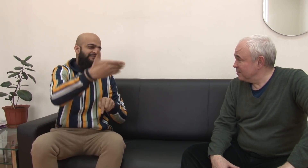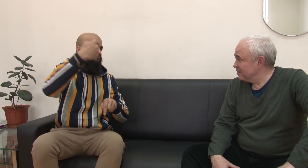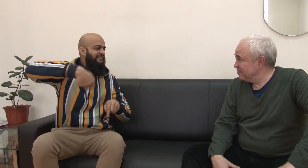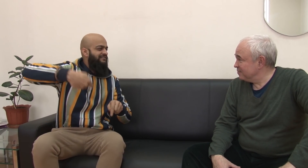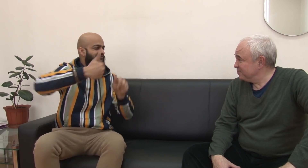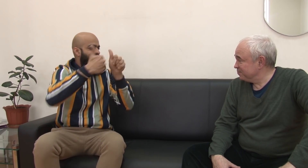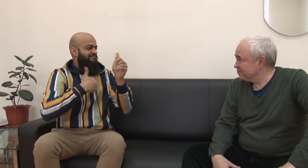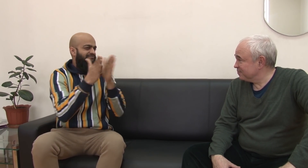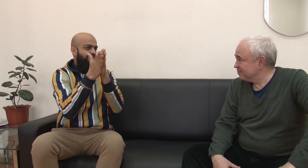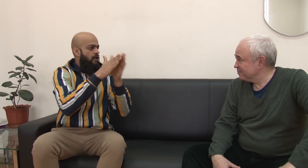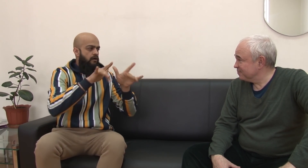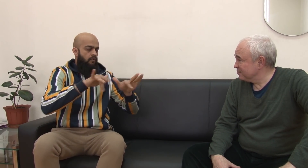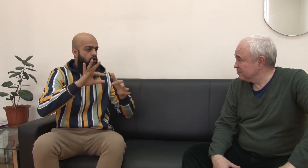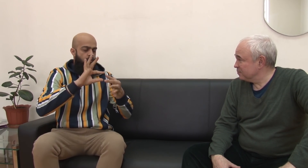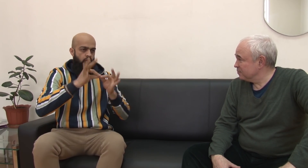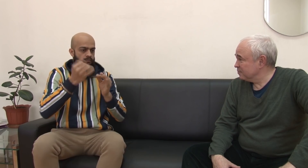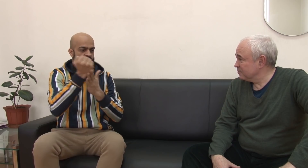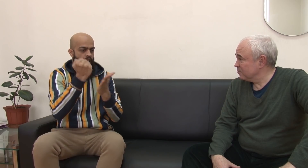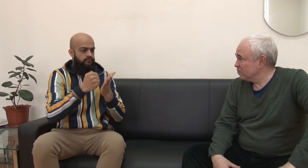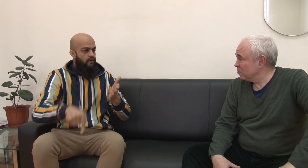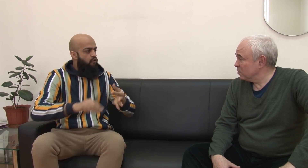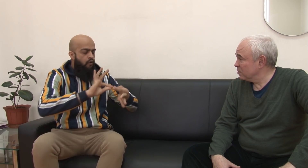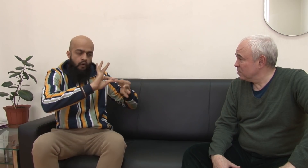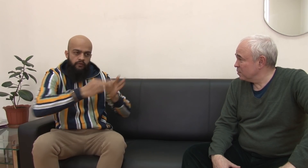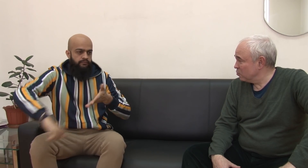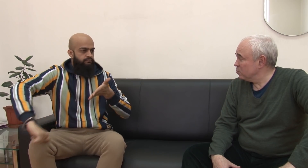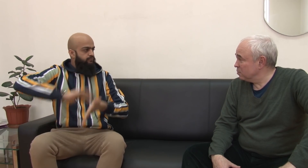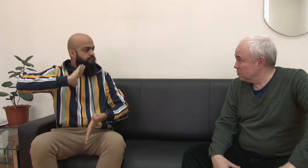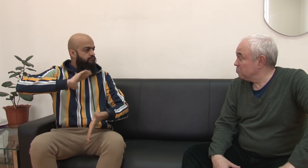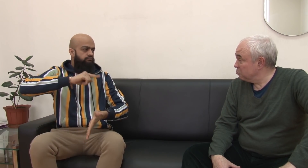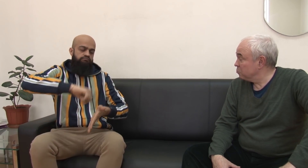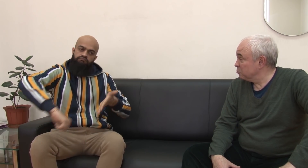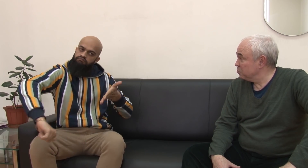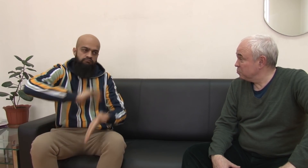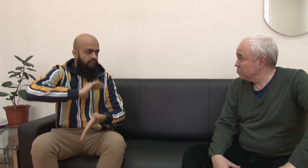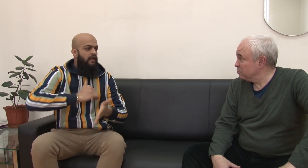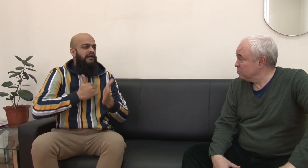Дошел до высших лиц, так как с этим было сложно, отказывали.